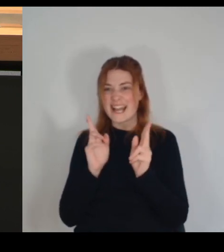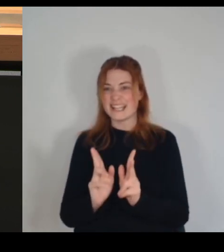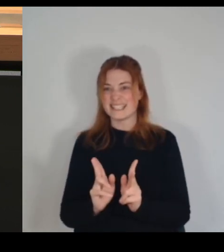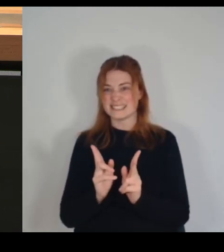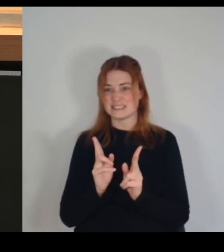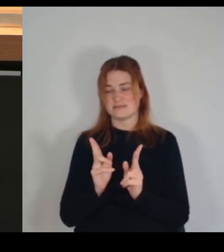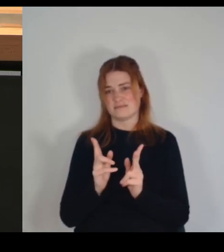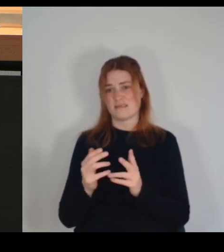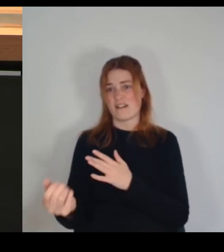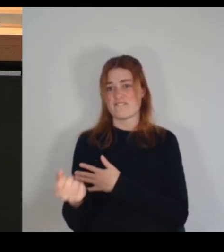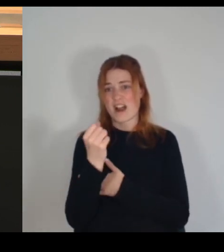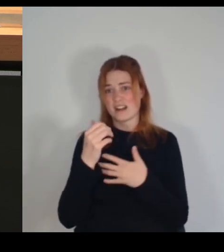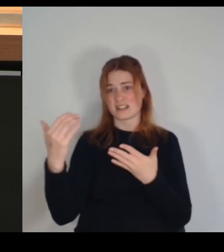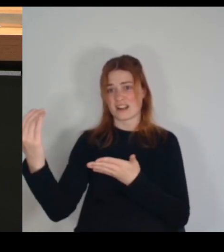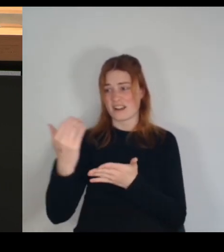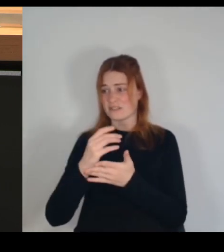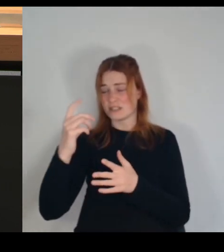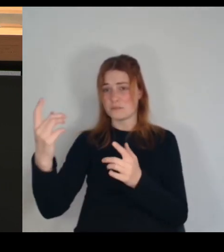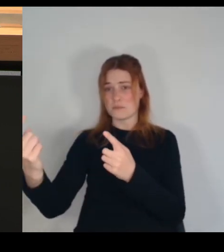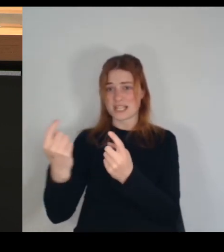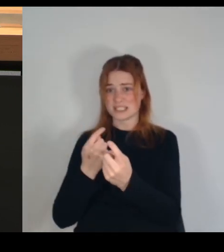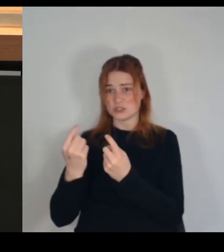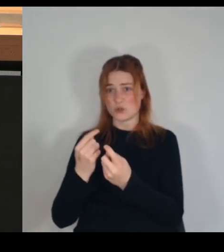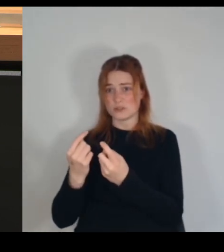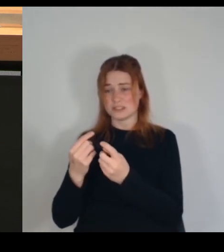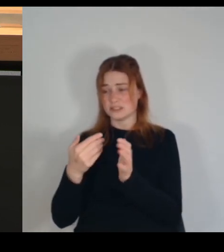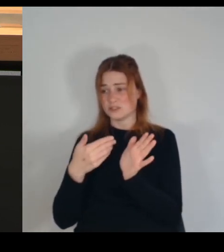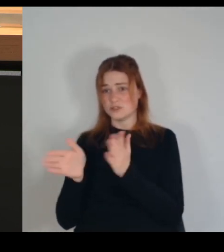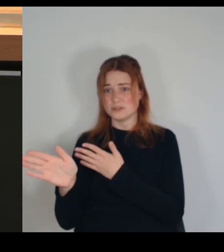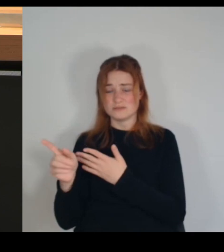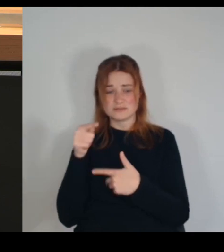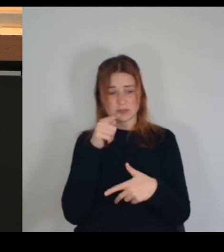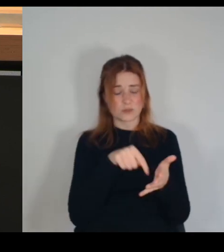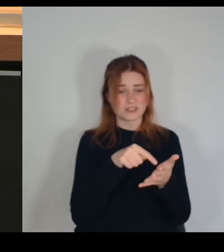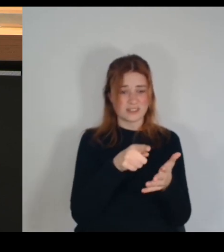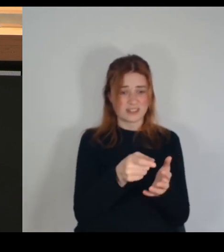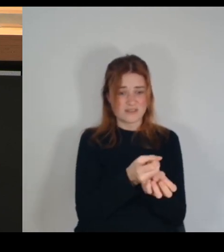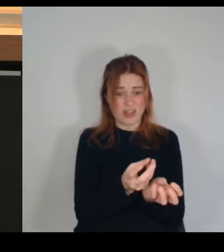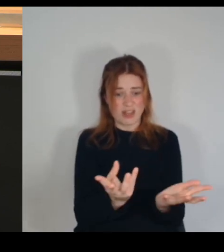was Sie anstreben. Der Paragraph 246 in seiner jetzigen falschen Nutzung verdrängt